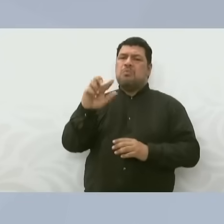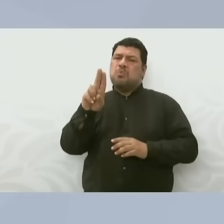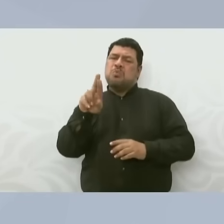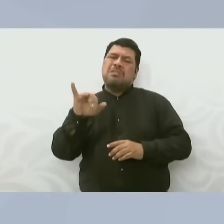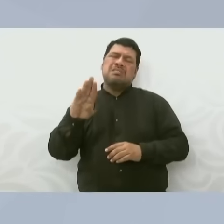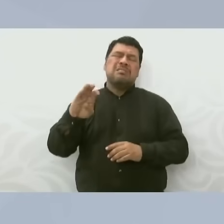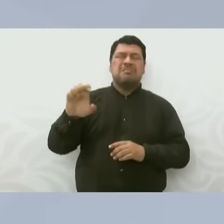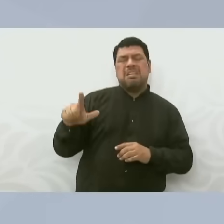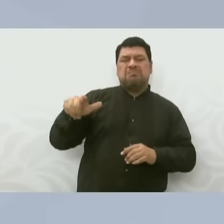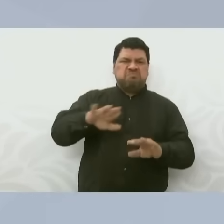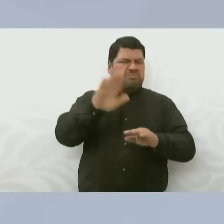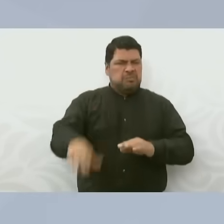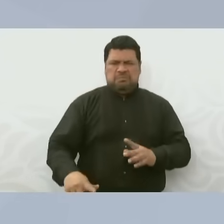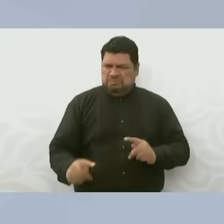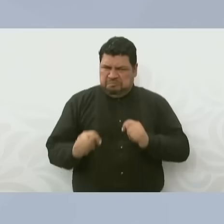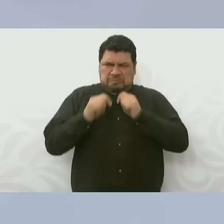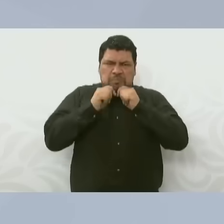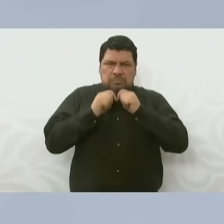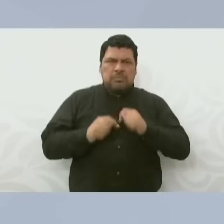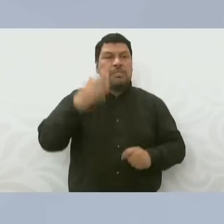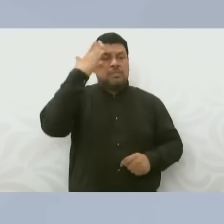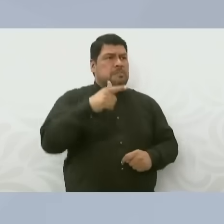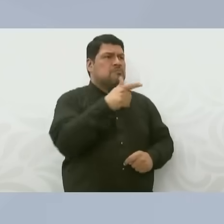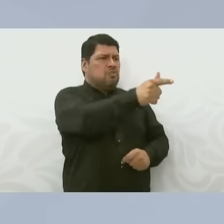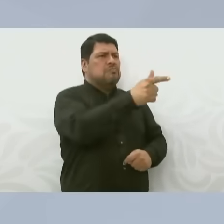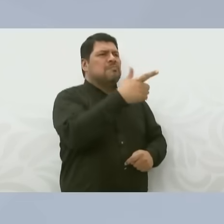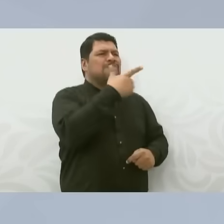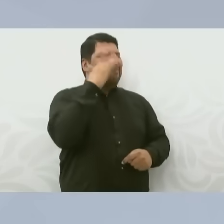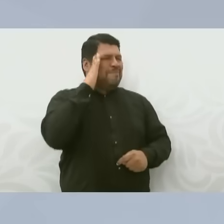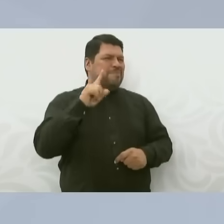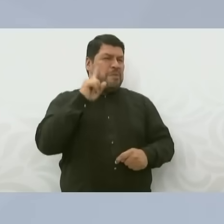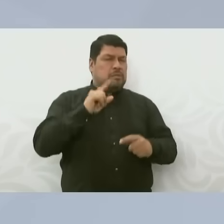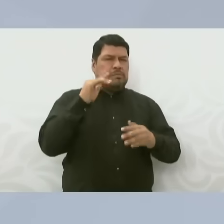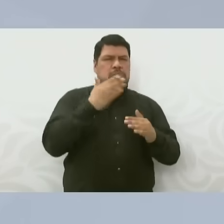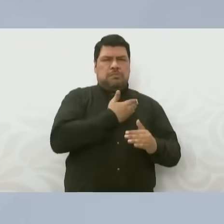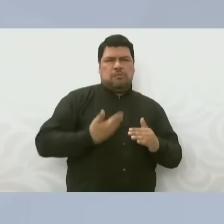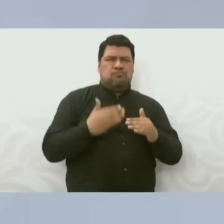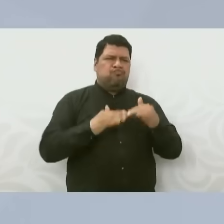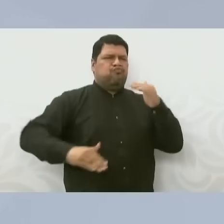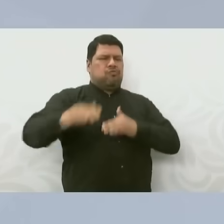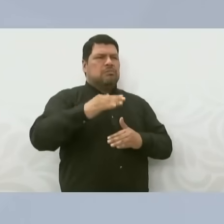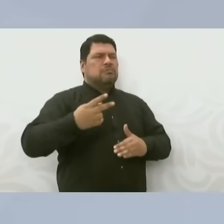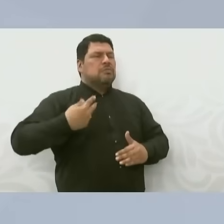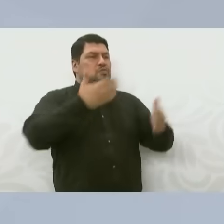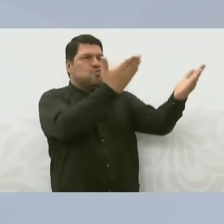mi comandanta suprema su presencia representa un gran honor para todos y cada uno de nosotros